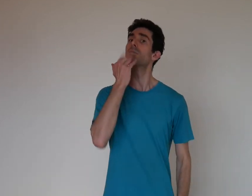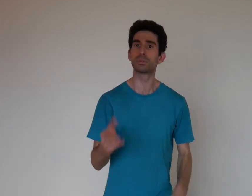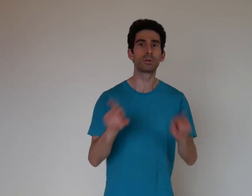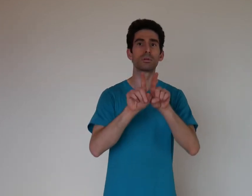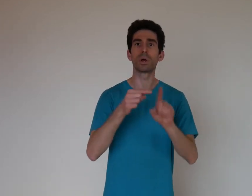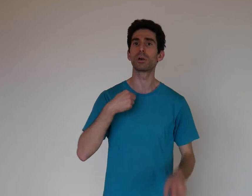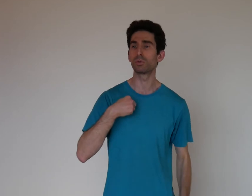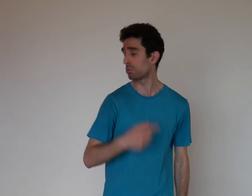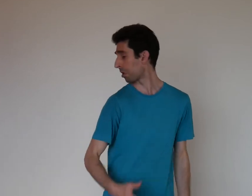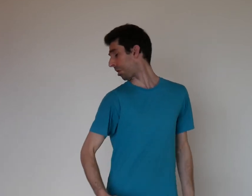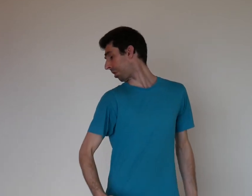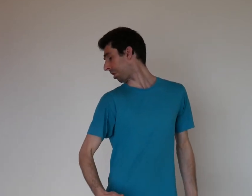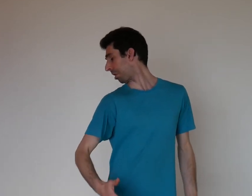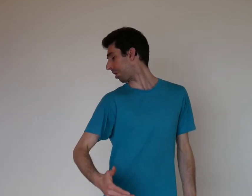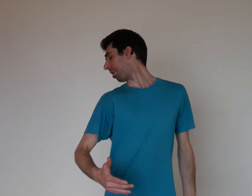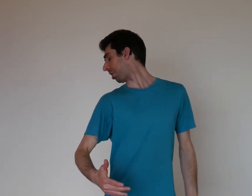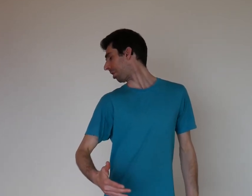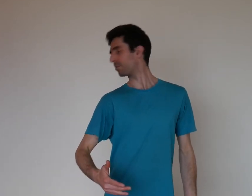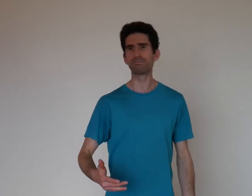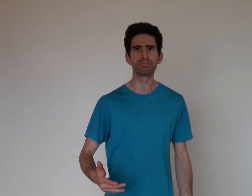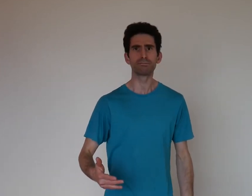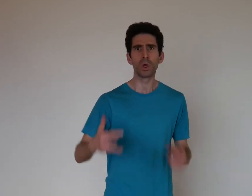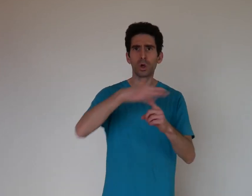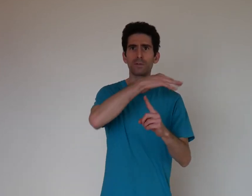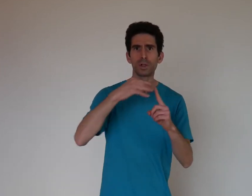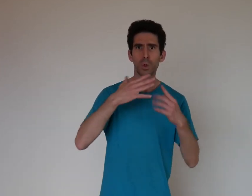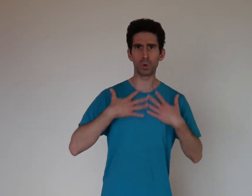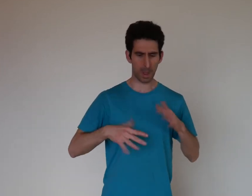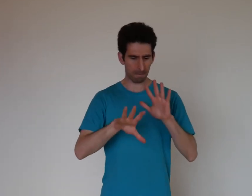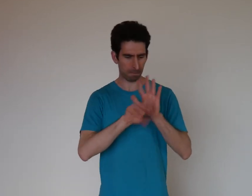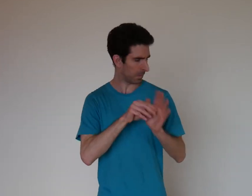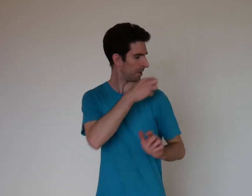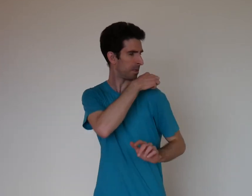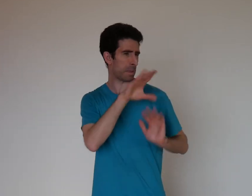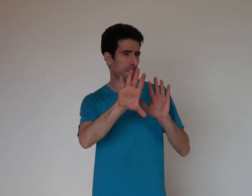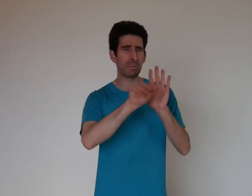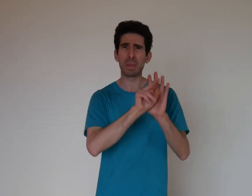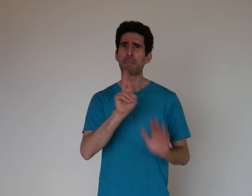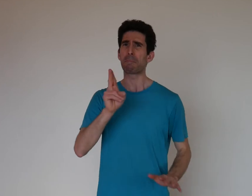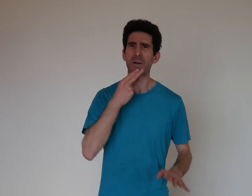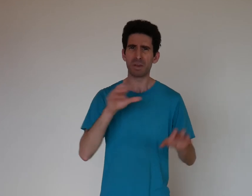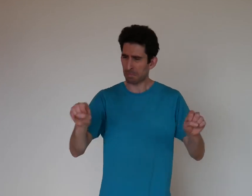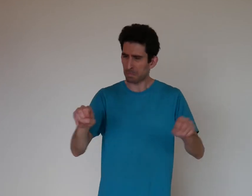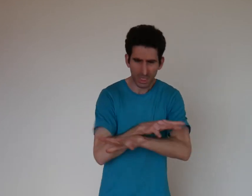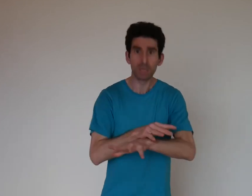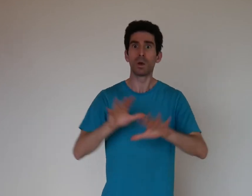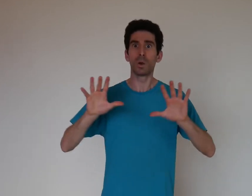comme nous qui ne voyons pas notre dos. Et pourtant, leurs corps imite parfaitement l'environnement au point d'être invisible.